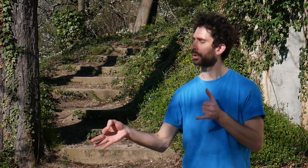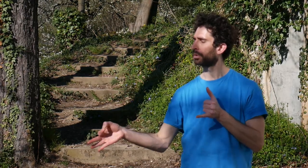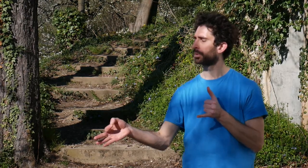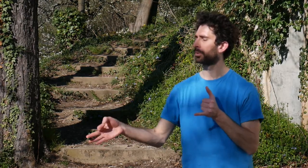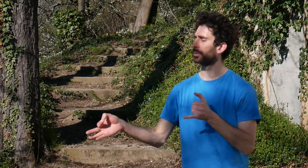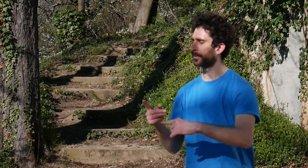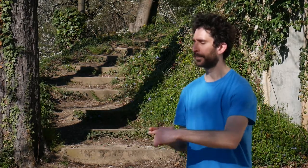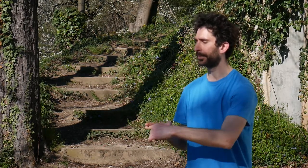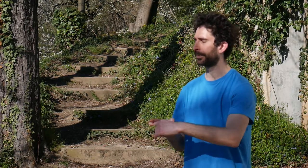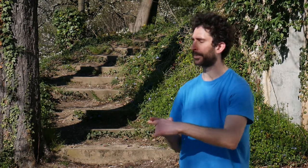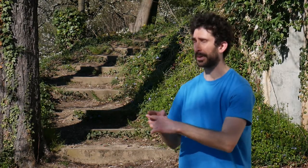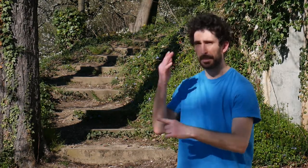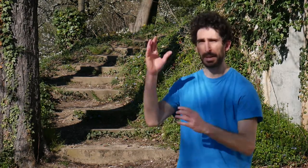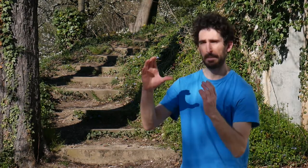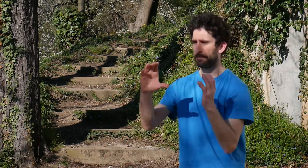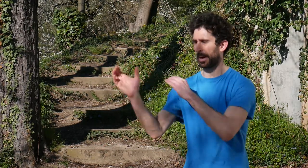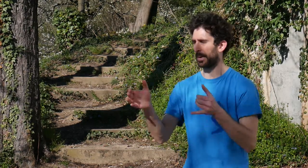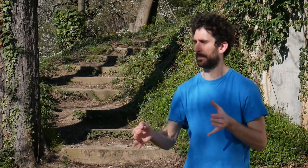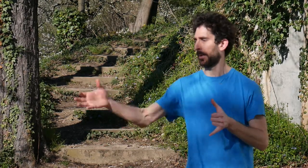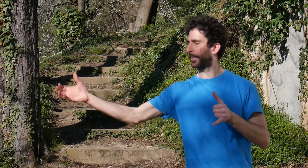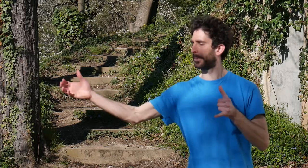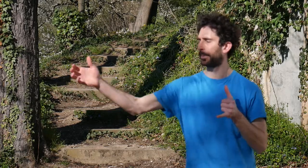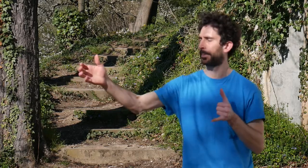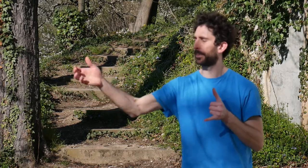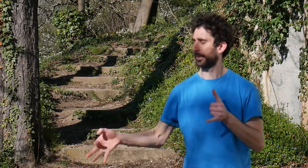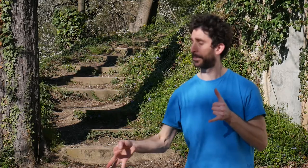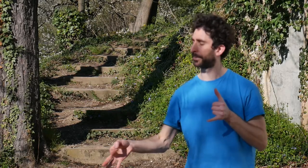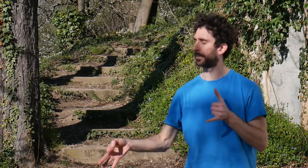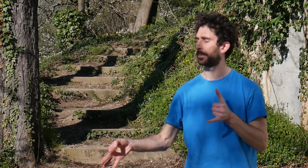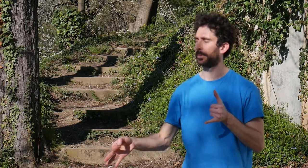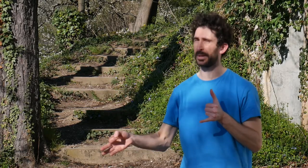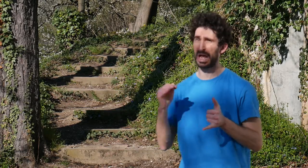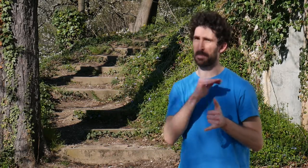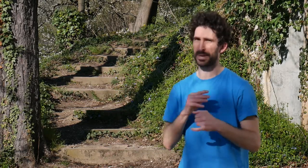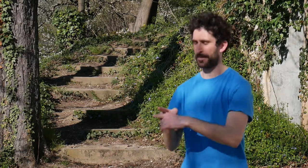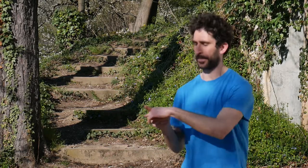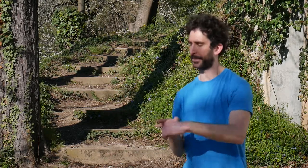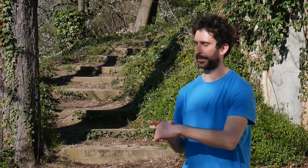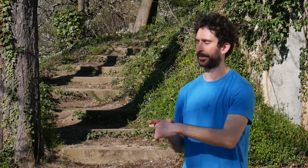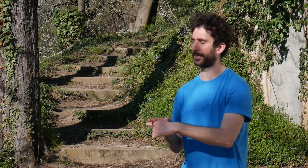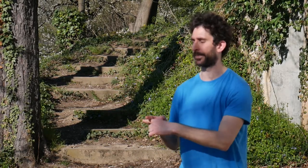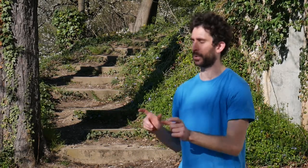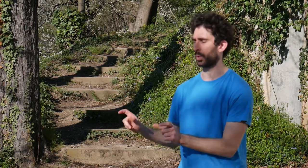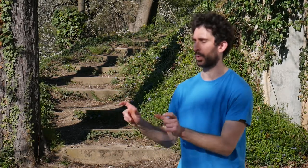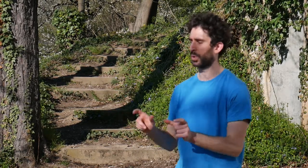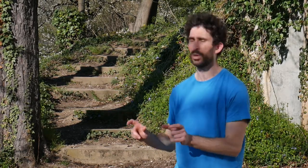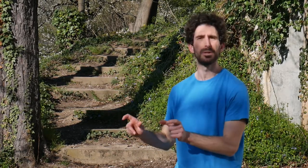malgré les cahots du train. En cas de fort cahot, le bras saisit la personne et reprend son pénis très rapidement pour contrôler la précision du jet.